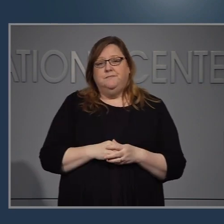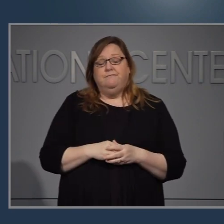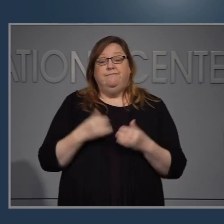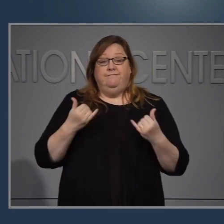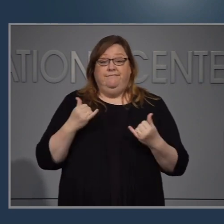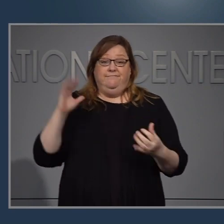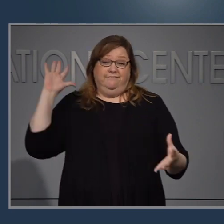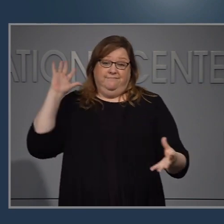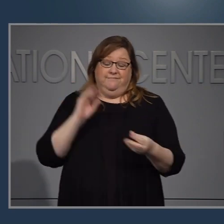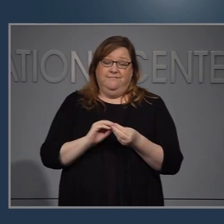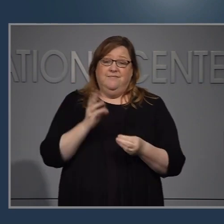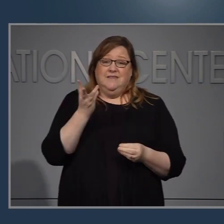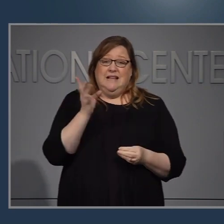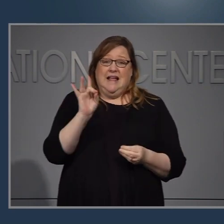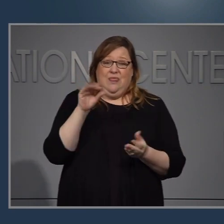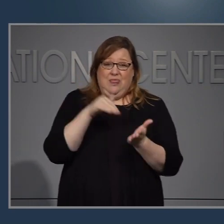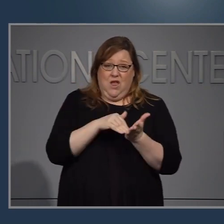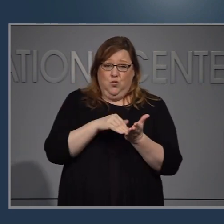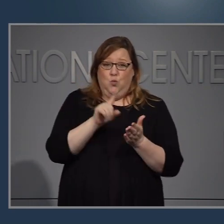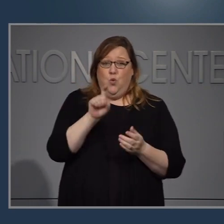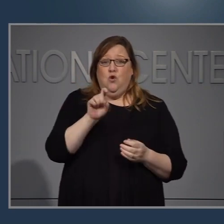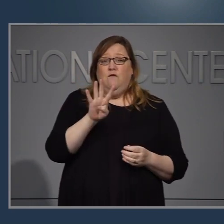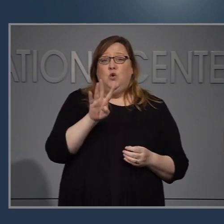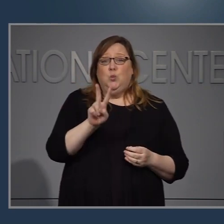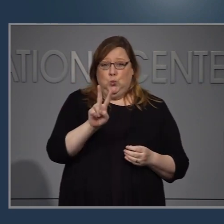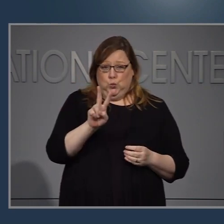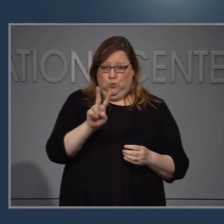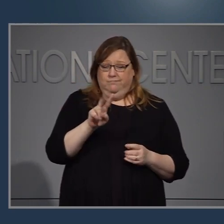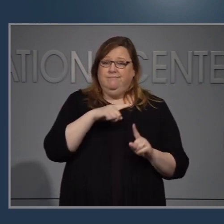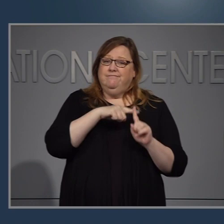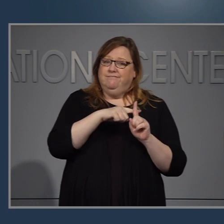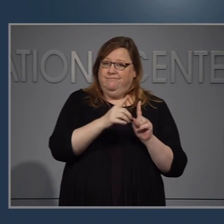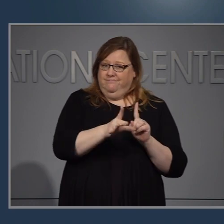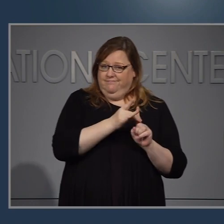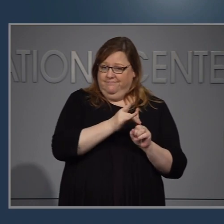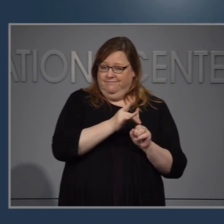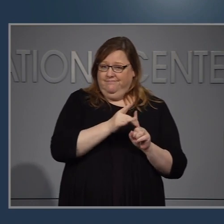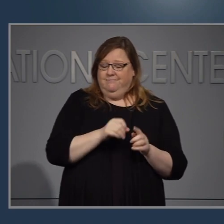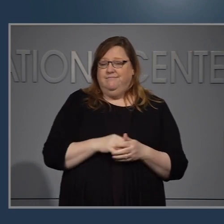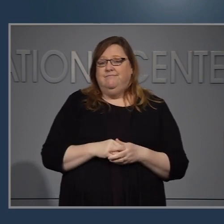confirmados por laboratorio de covid cena de novecientas doce personas están en el